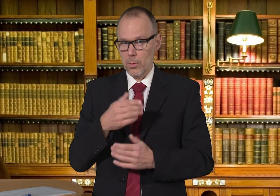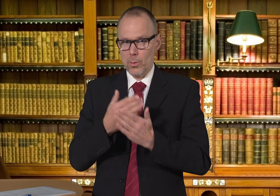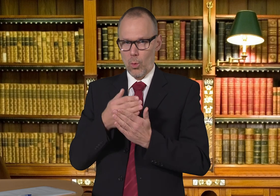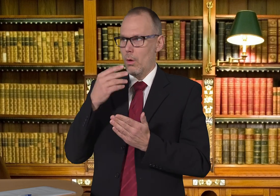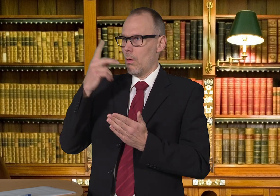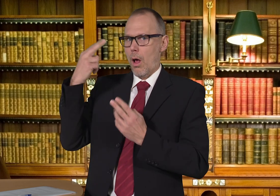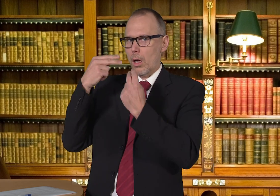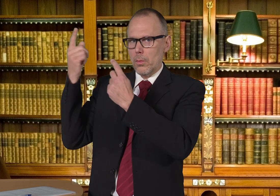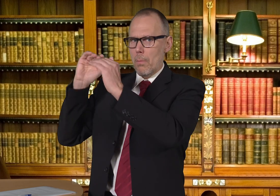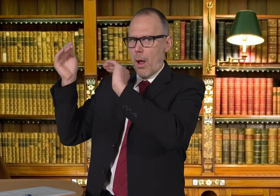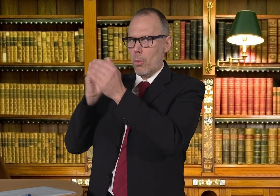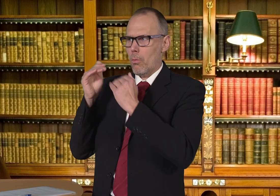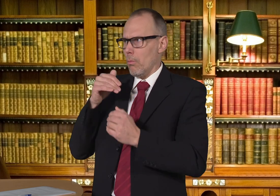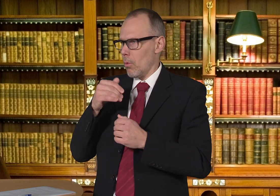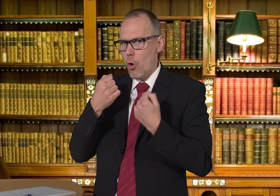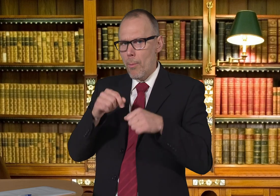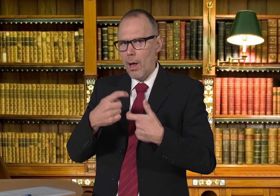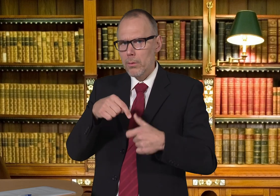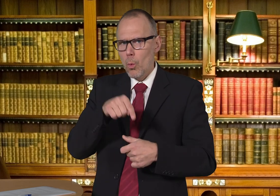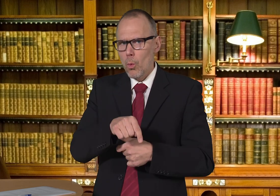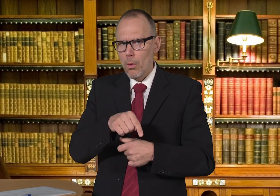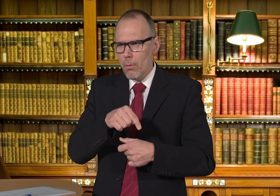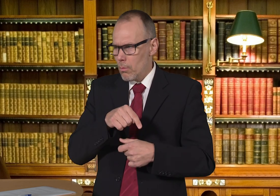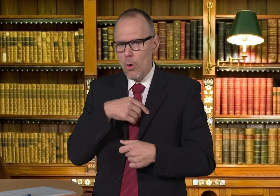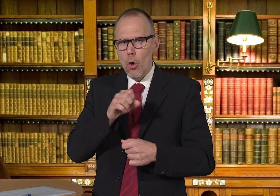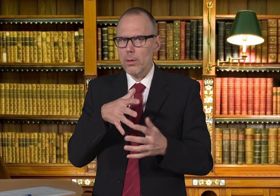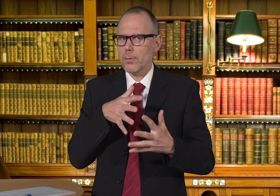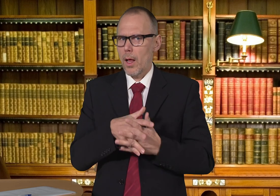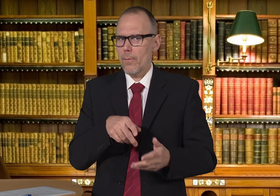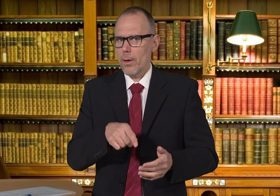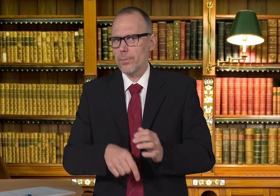jonka toiminta on saanut osakseen paljon asiakaspalautetta. Otetaan siis asioista selvää.